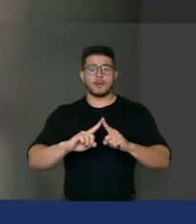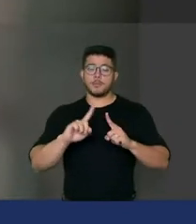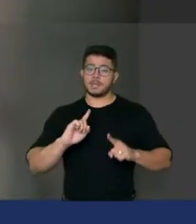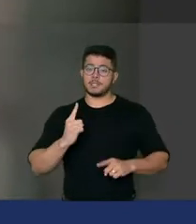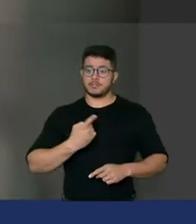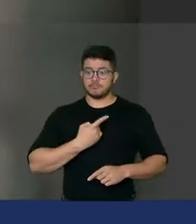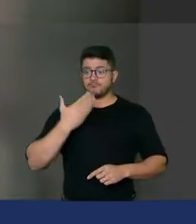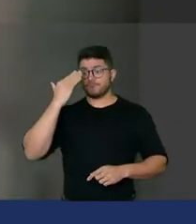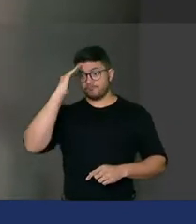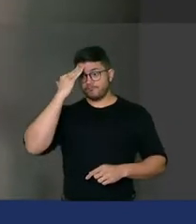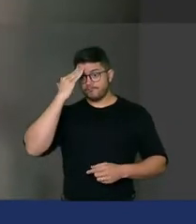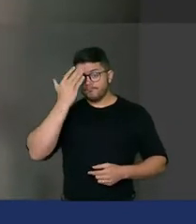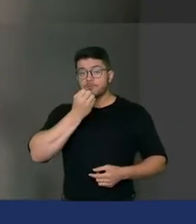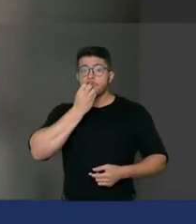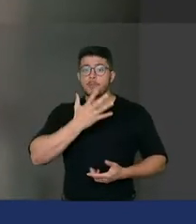INCLUSÃO DA CULTURA GOSPEL. ENTENDEMOS QUE É LEGÍTIMO,